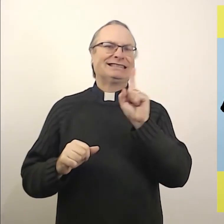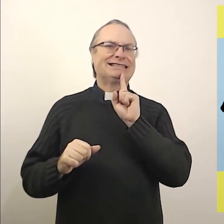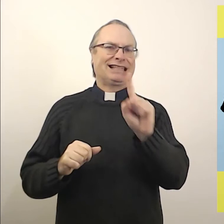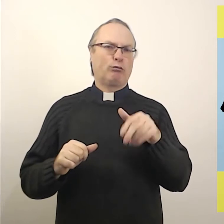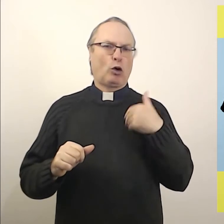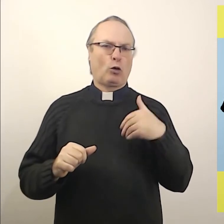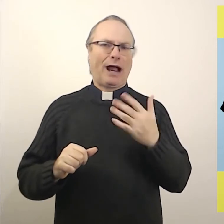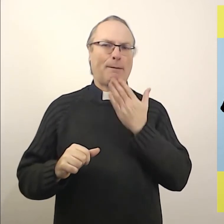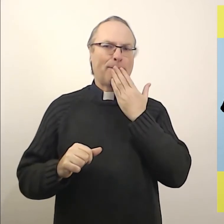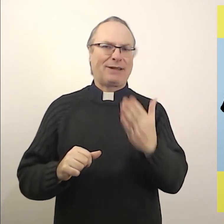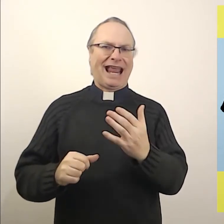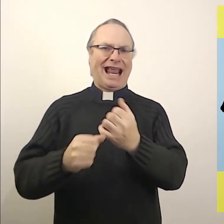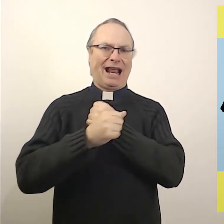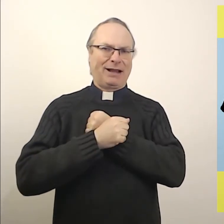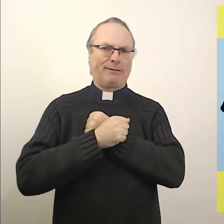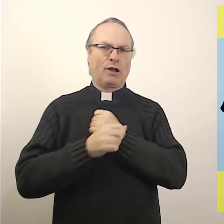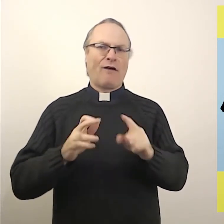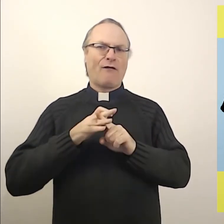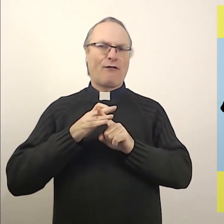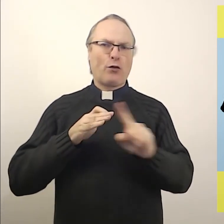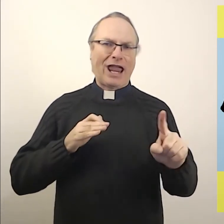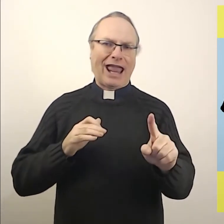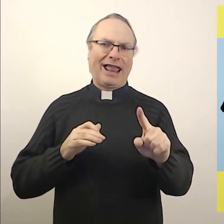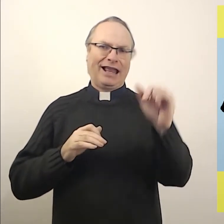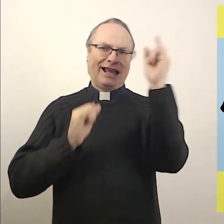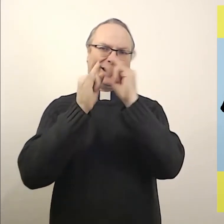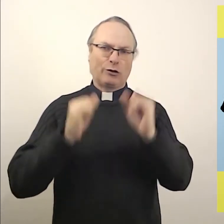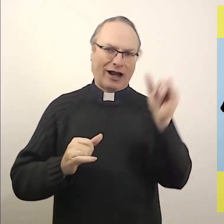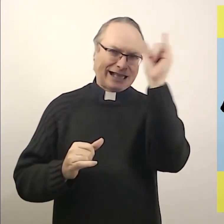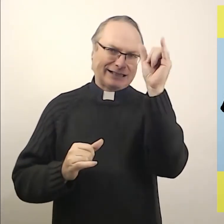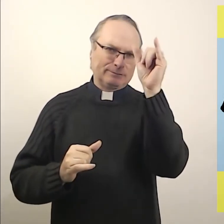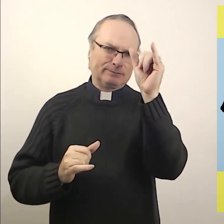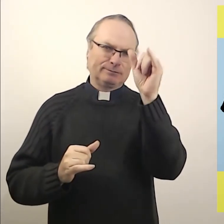C'est pourquoi, mes bien-aimés, fuyez l'idolâtrie.